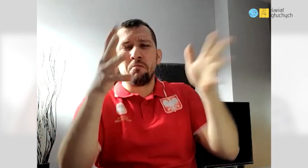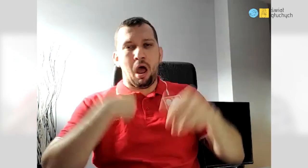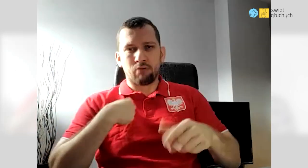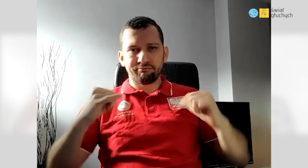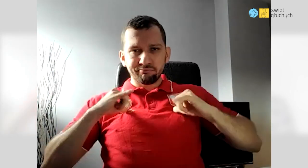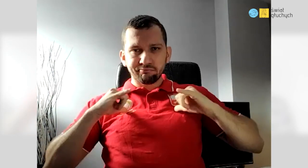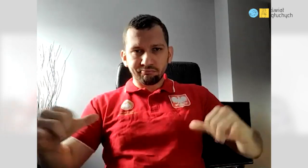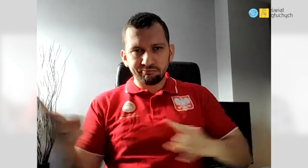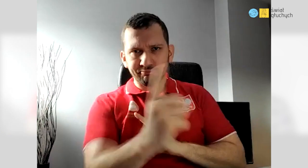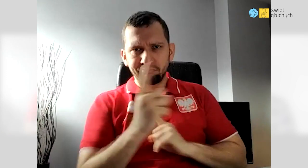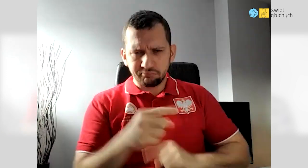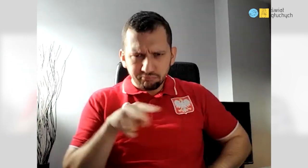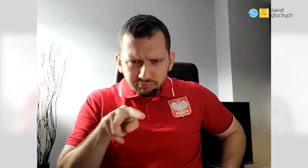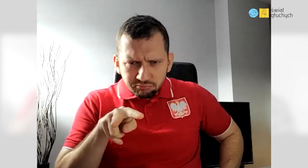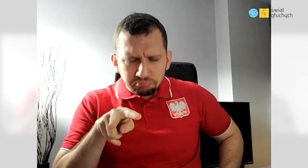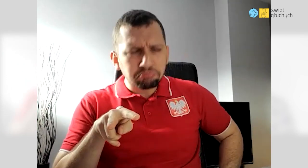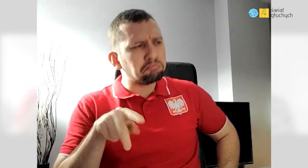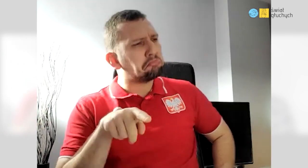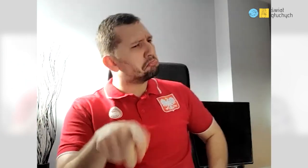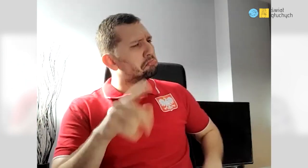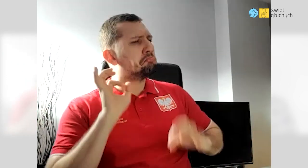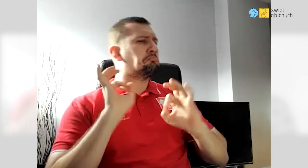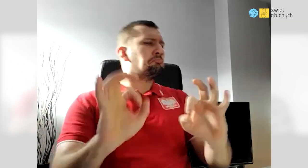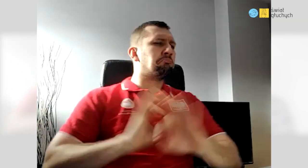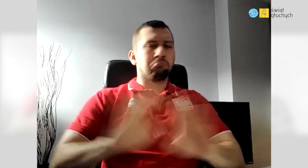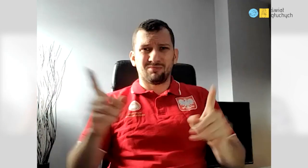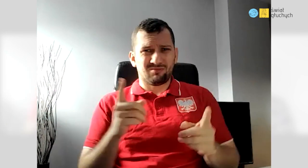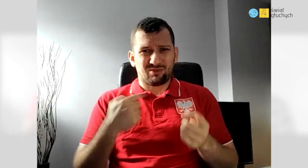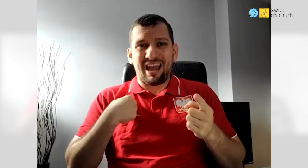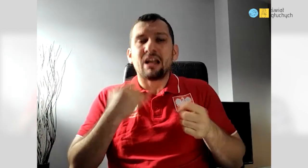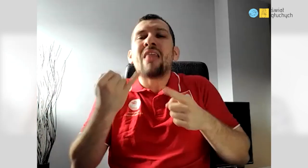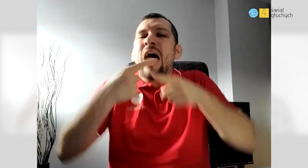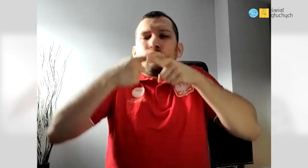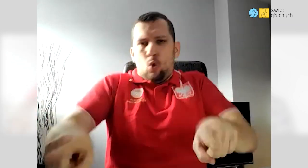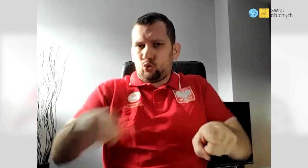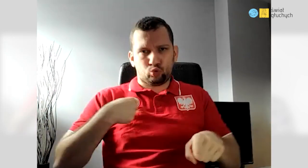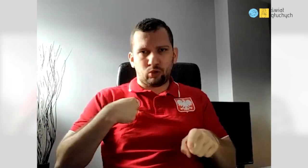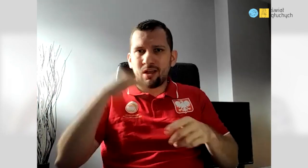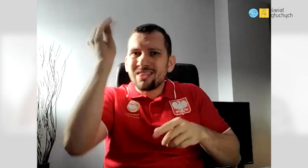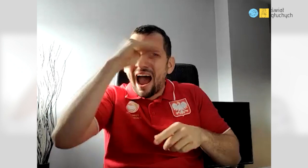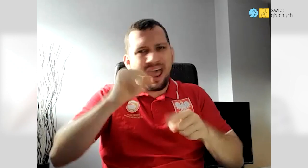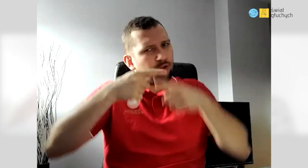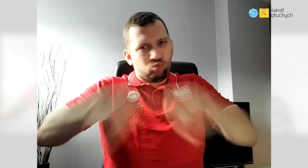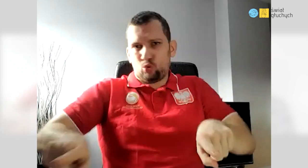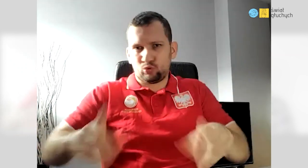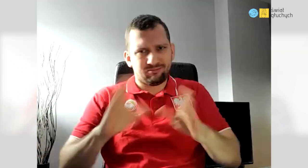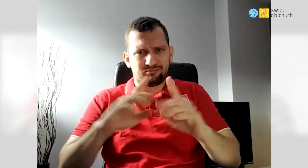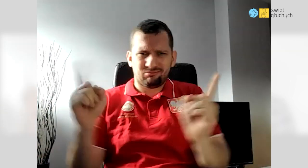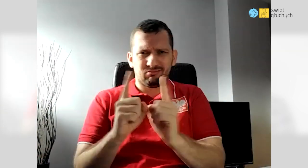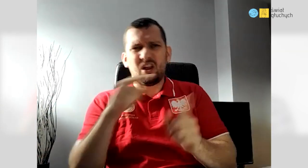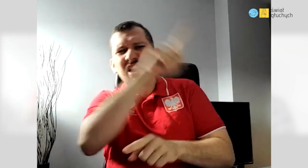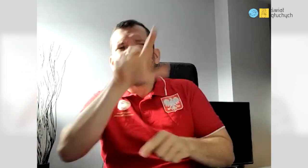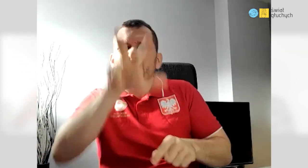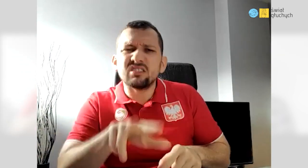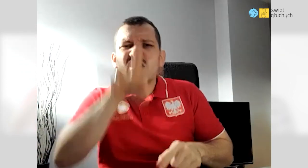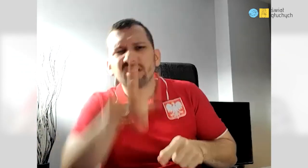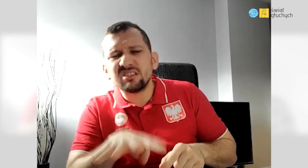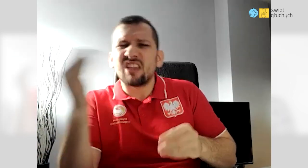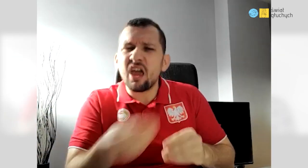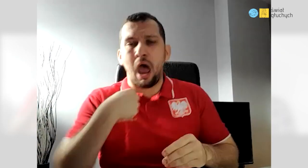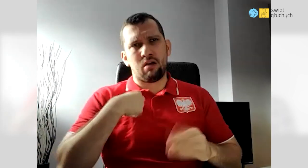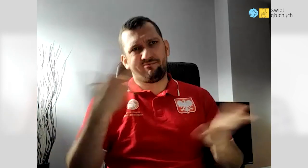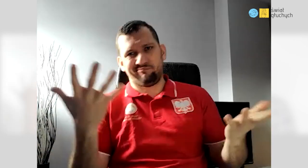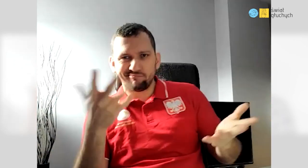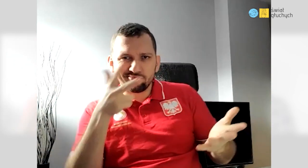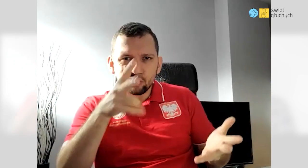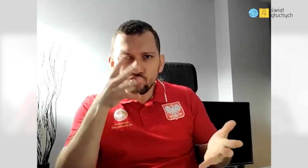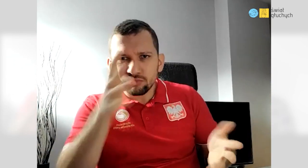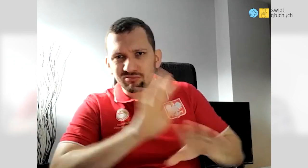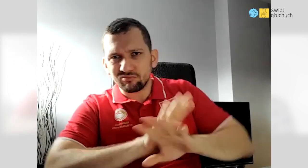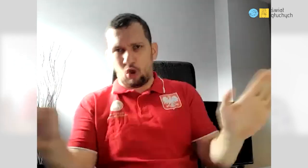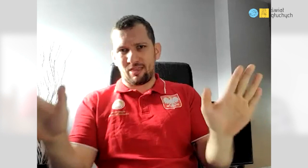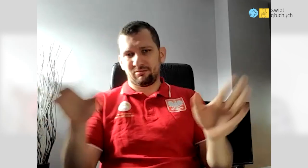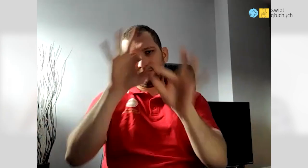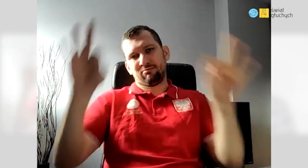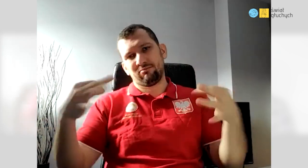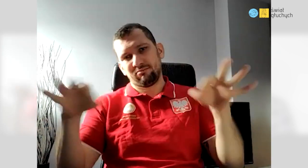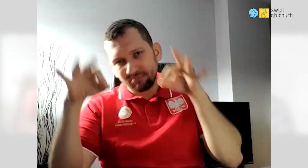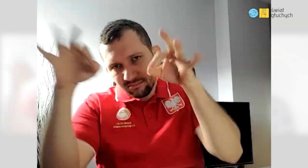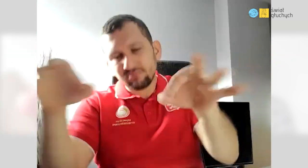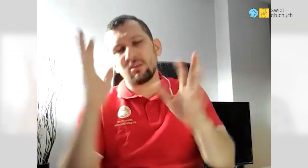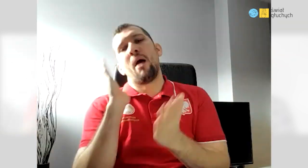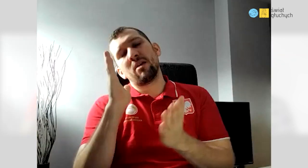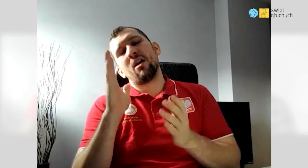a ja byłem odważny, nauczyłem się pływać bardzo szybko.